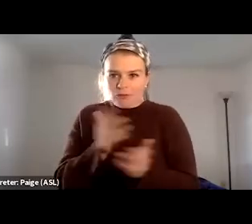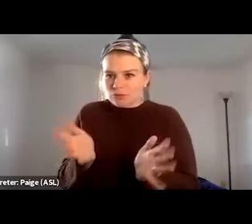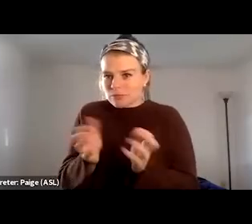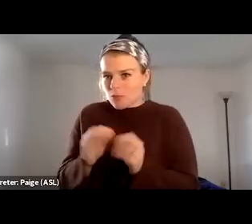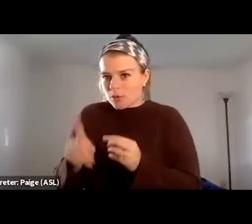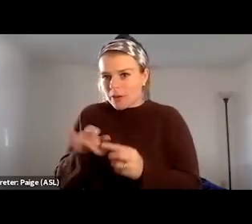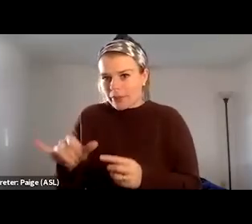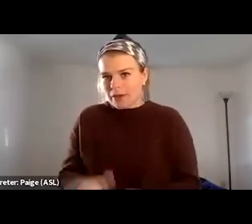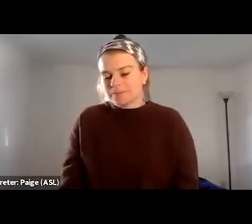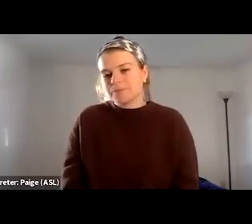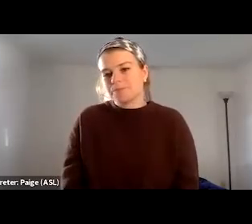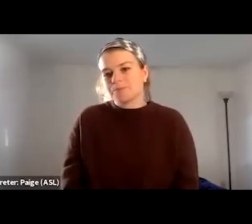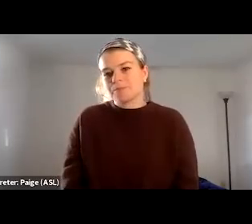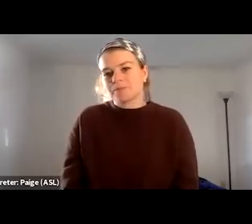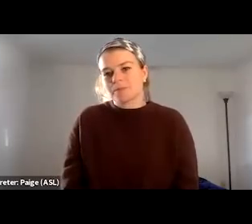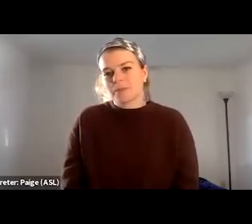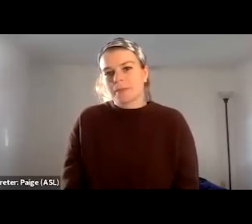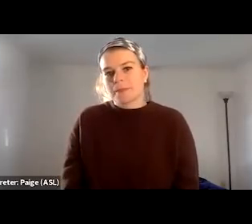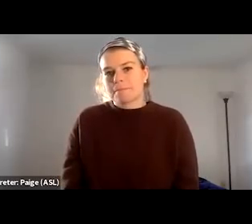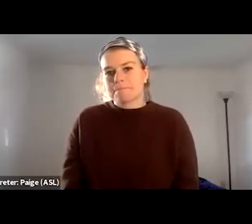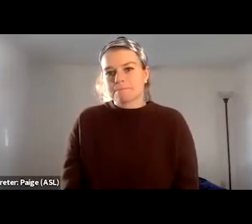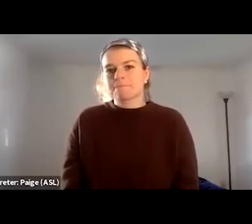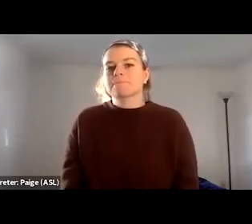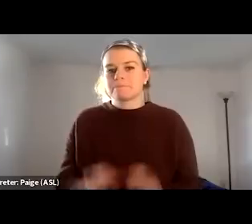Cambiemos de diapositiva. Sí, está bien.